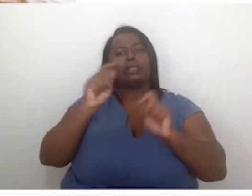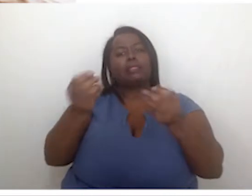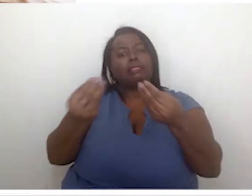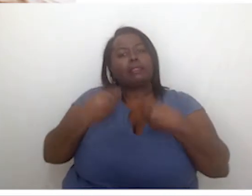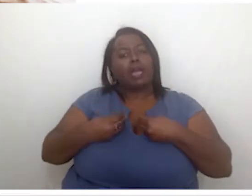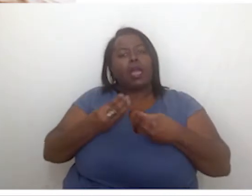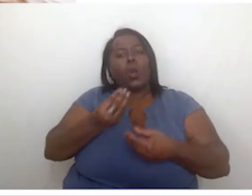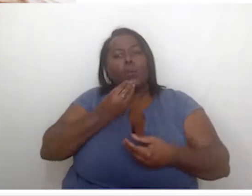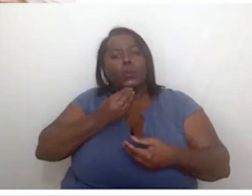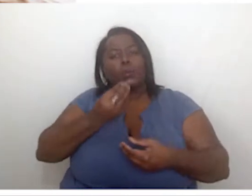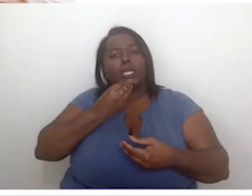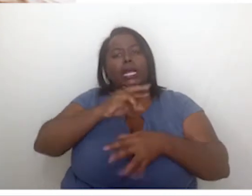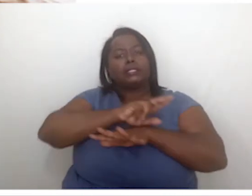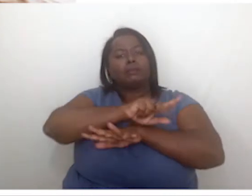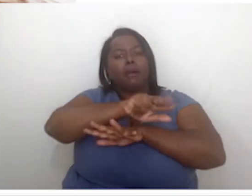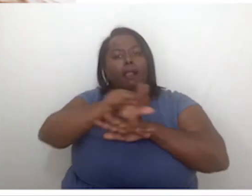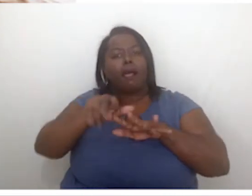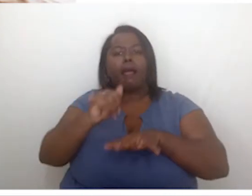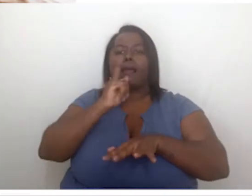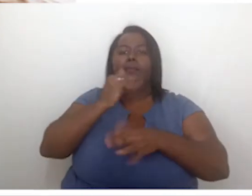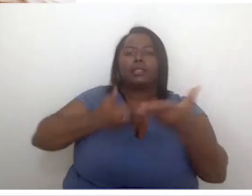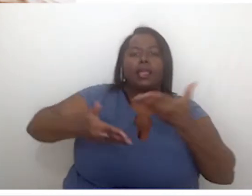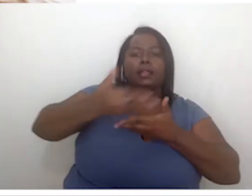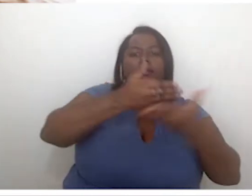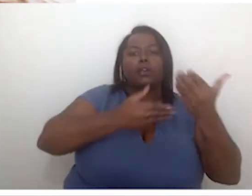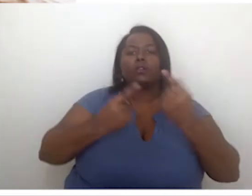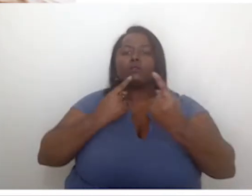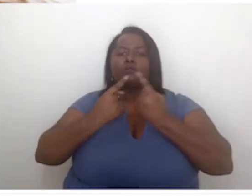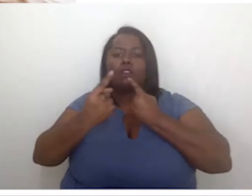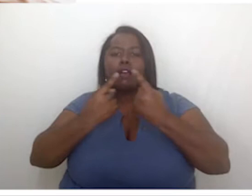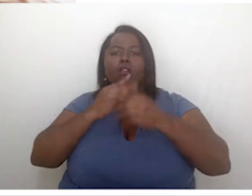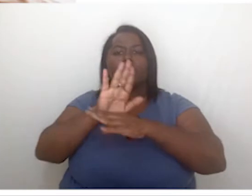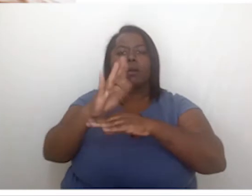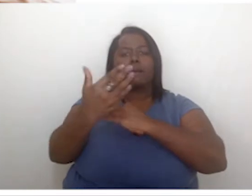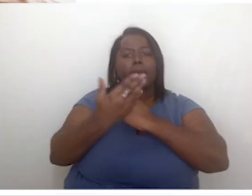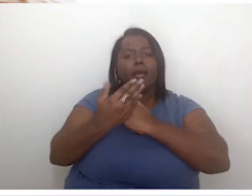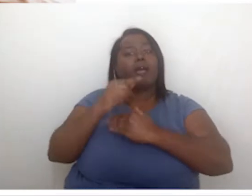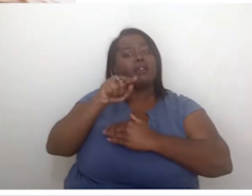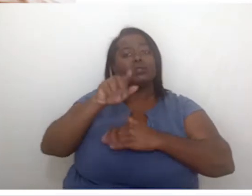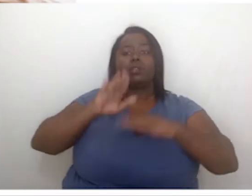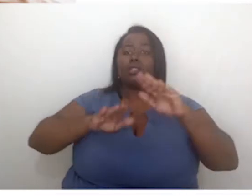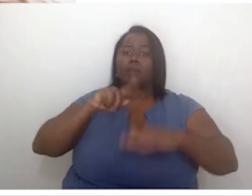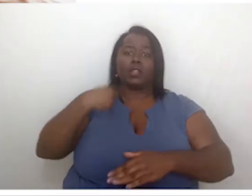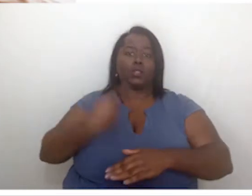para el diálogo, para la colaboración, depende de la manera como las utilizamos.